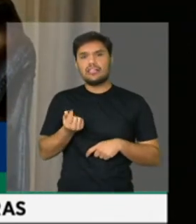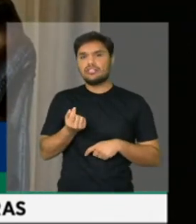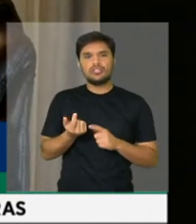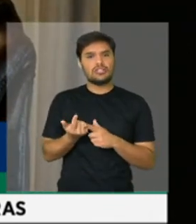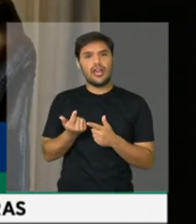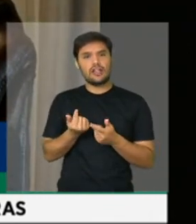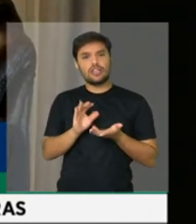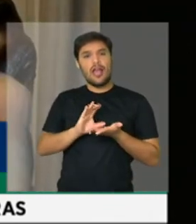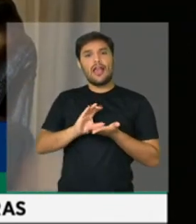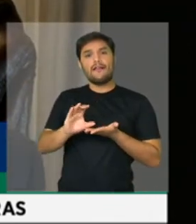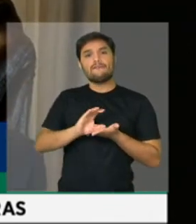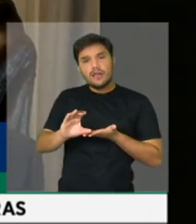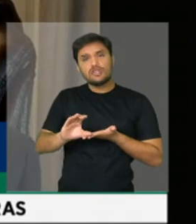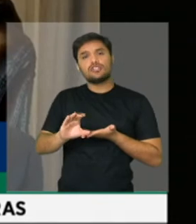SUPERIOR E CONSEGUIR UMA FAÇANHA DE TER PREJUÍZO,